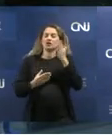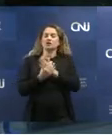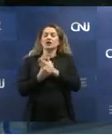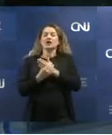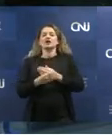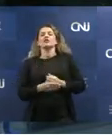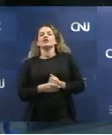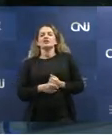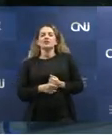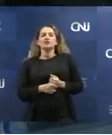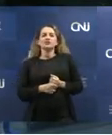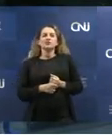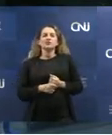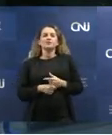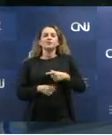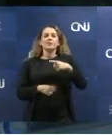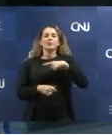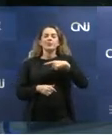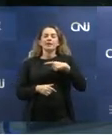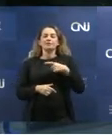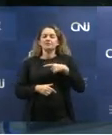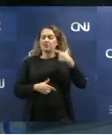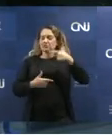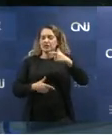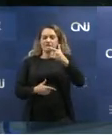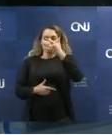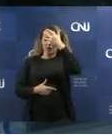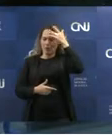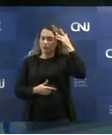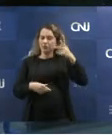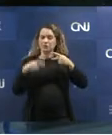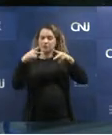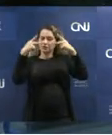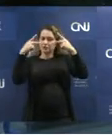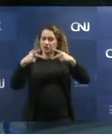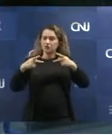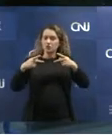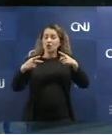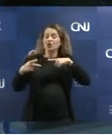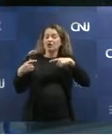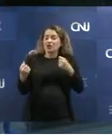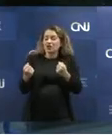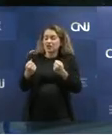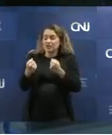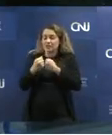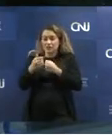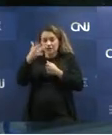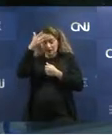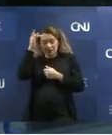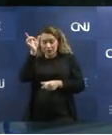Ninguém se manifestou em defesa desse réu que permanecia preso, ou seja, outro fato importante o réu.